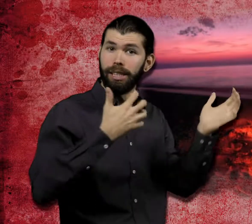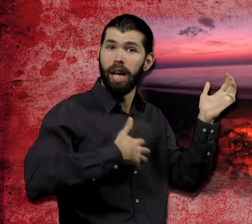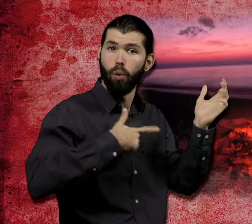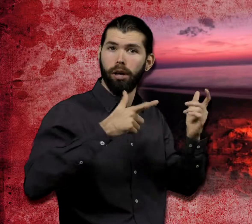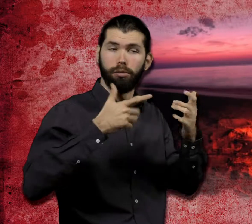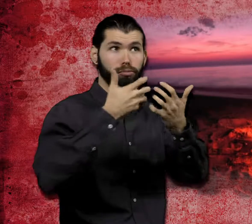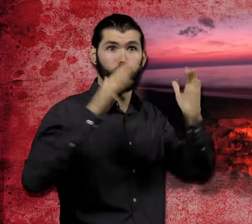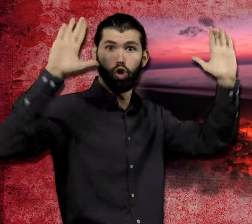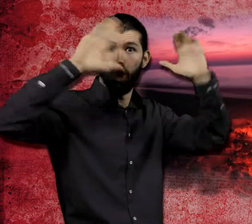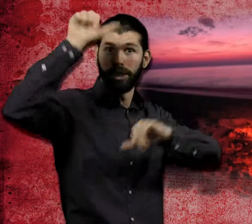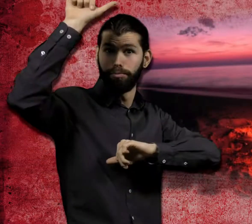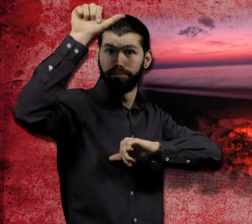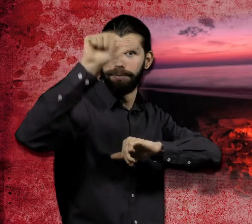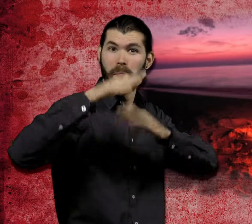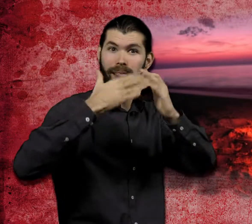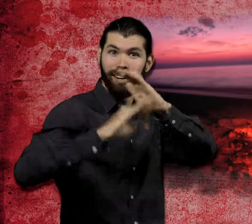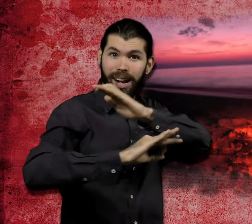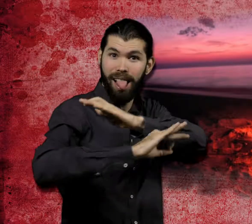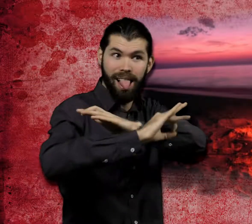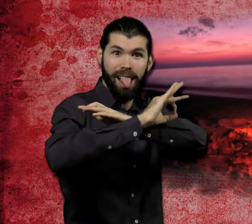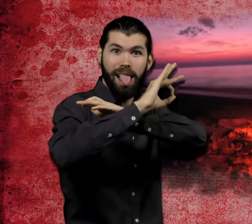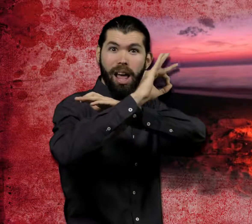Durant la nit de Sant Joan, les fogueres s'encenen quan el sol es posa